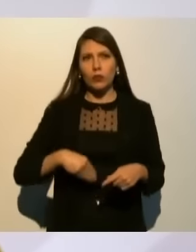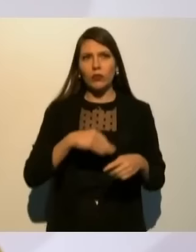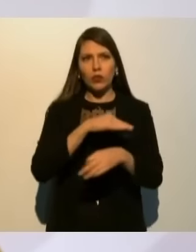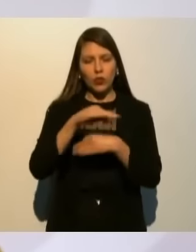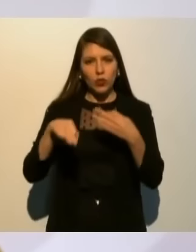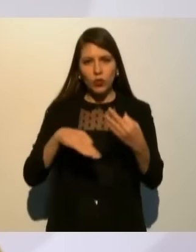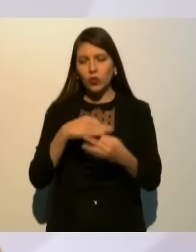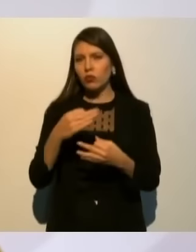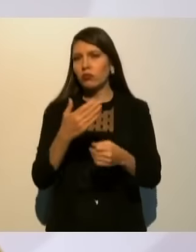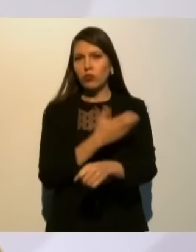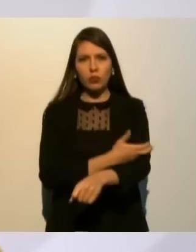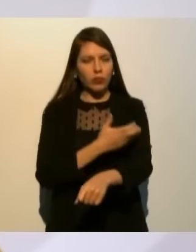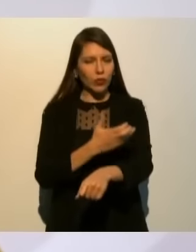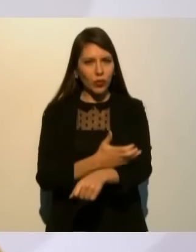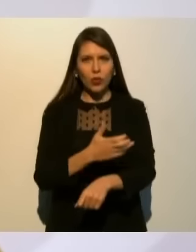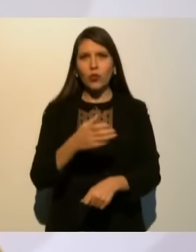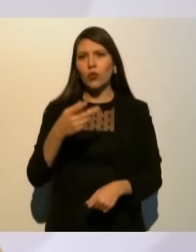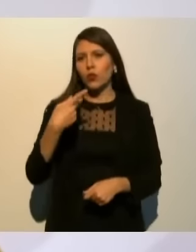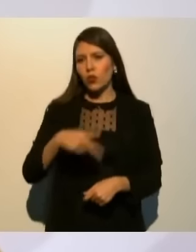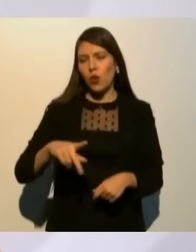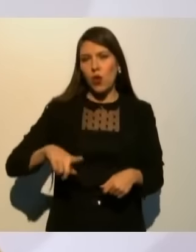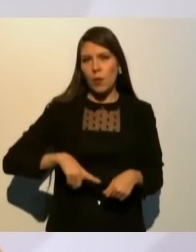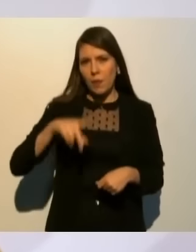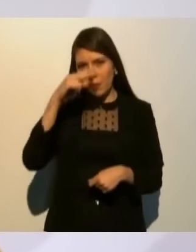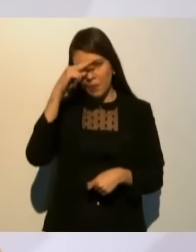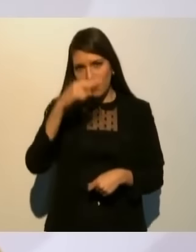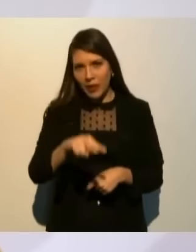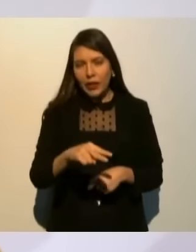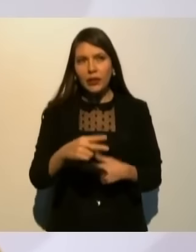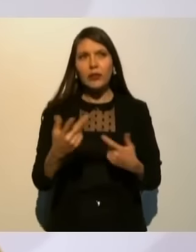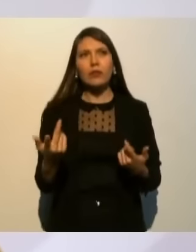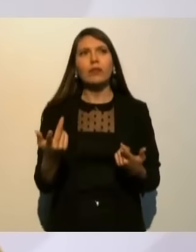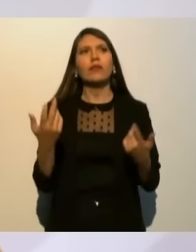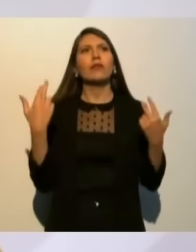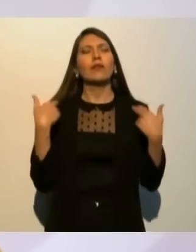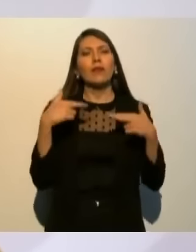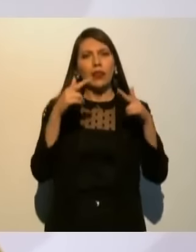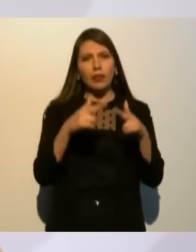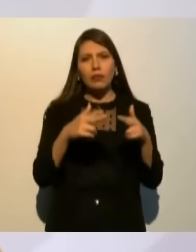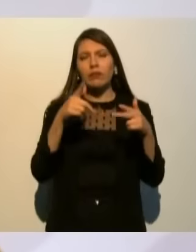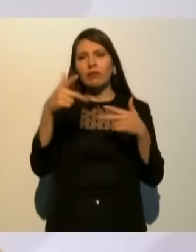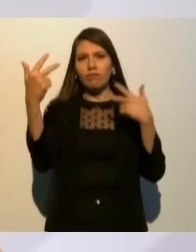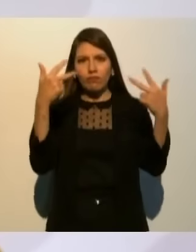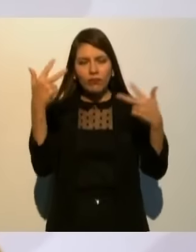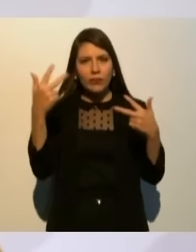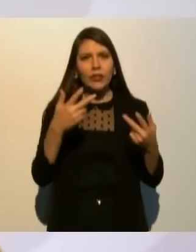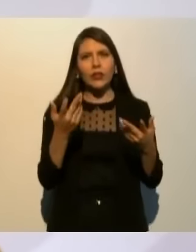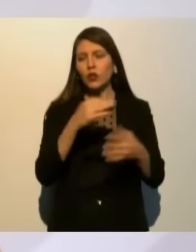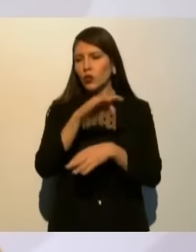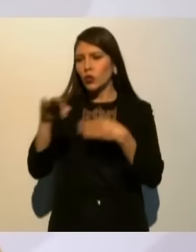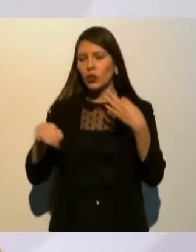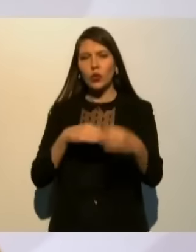del gobierno de México representantes de los medios de comunicación Muy buenos días a todas